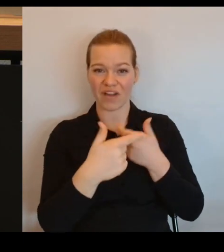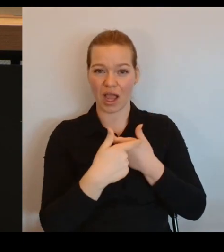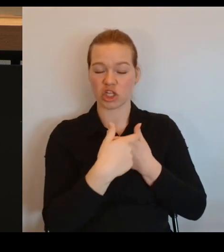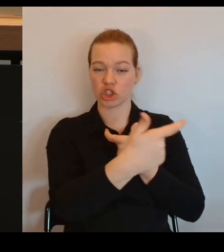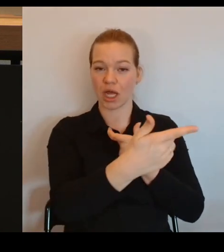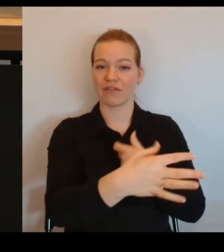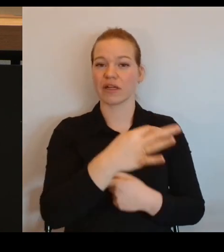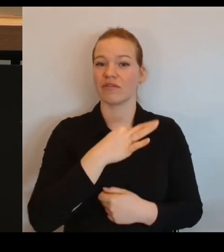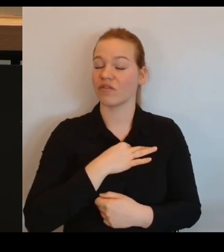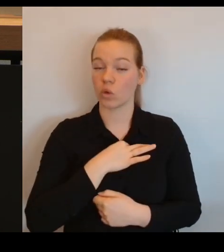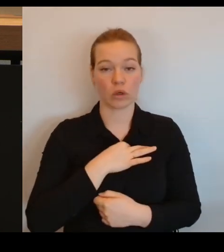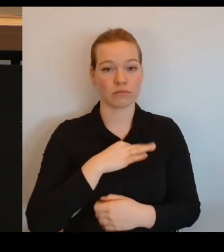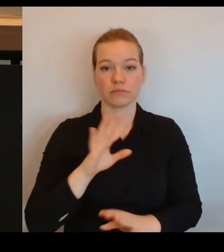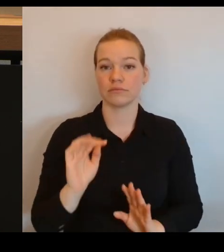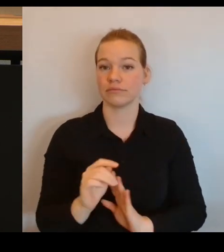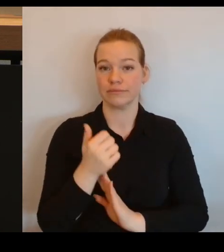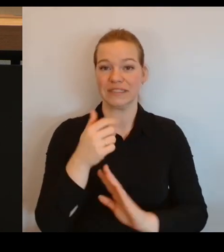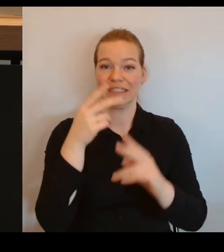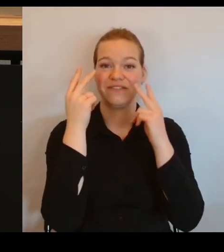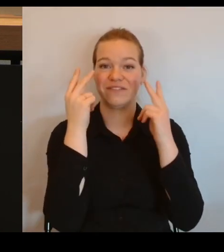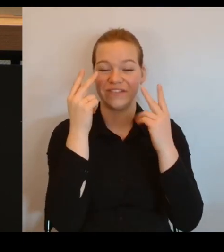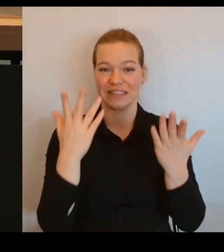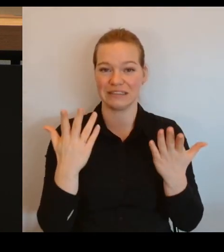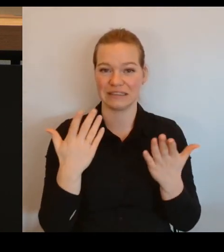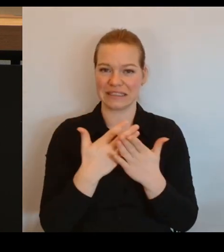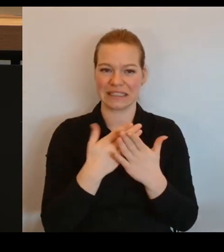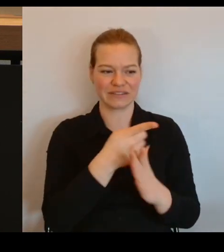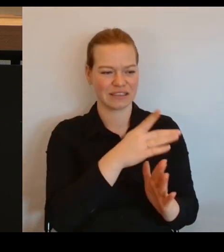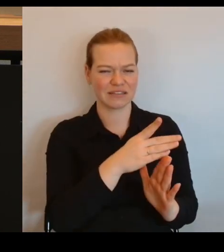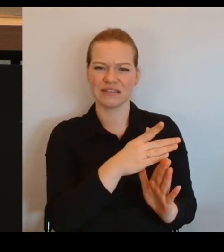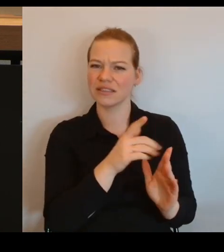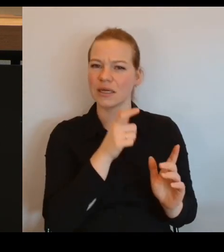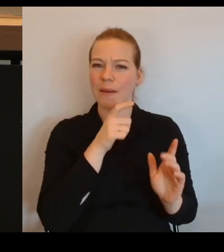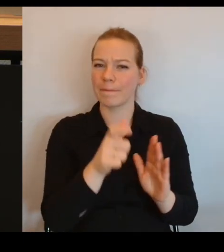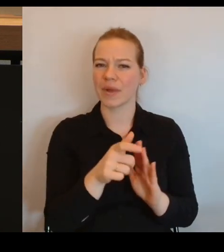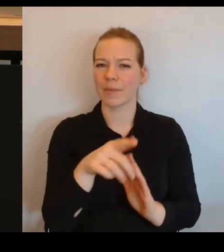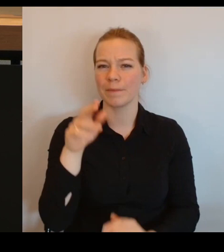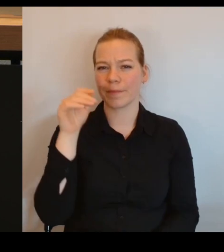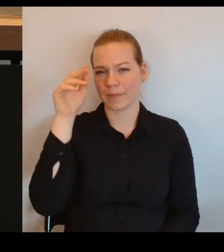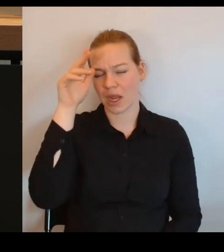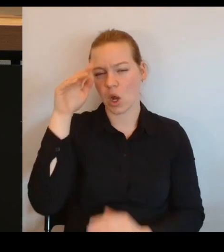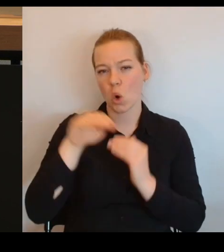Die Koalition ist sich der Bedeutung der Bus Sonderfahrstreifen bewusst und es schmerzt.